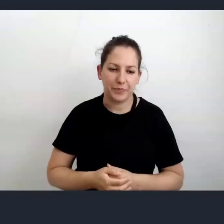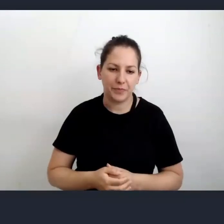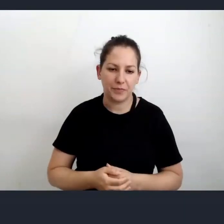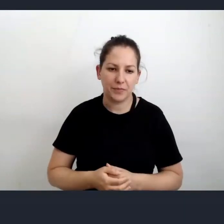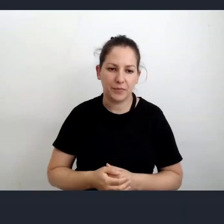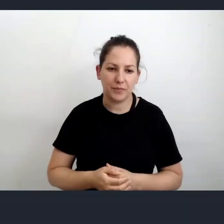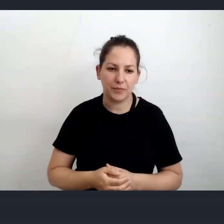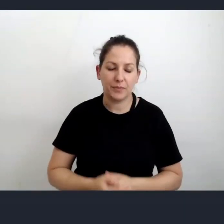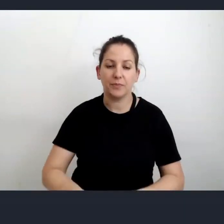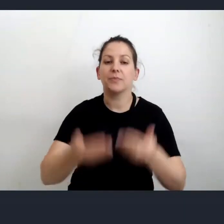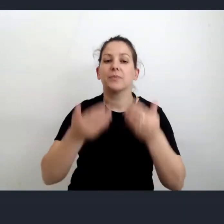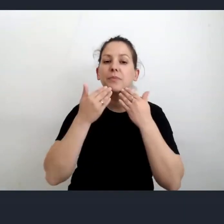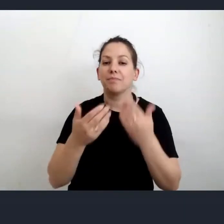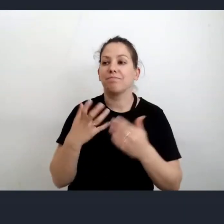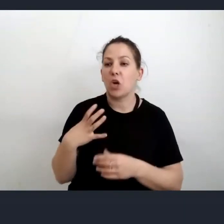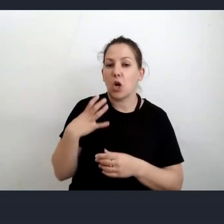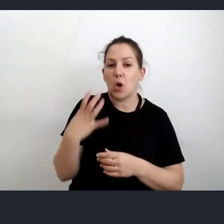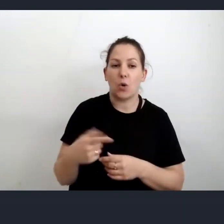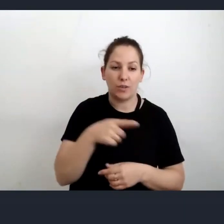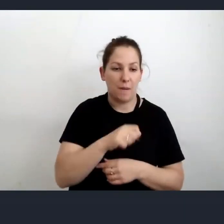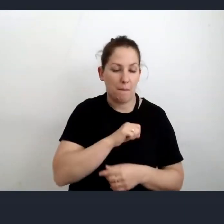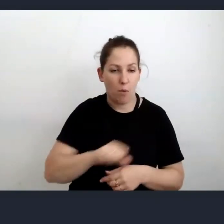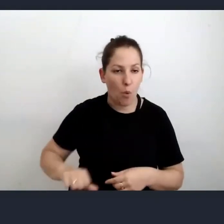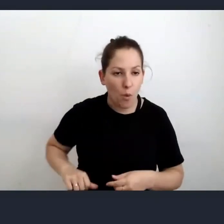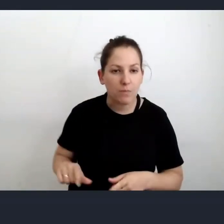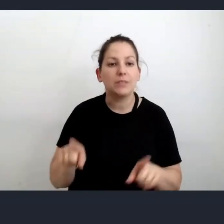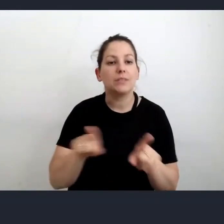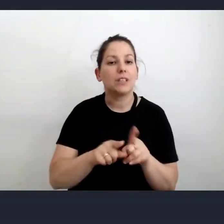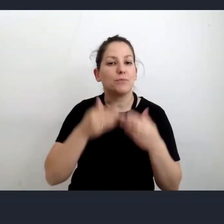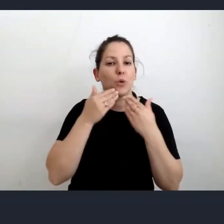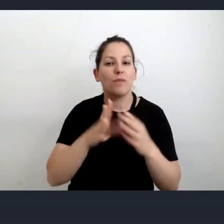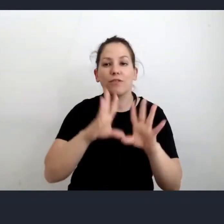Dziękujemy za gościnę, panie burmistrzu. Dziękujemy wszystkim za udział.